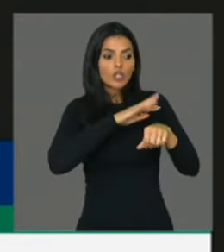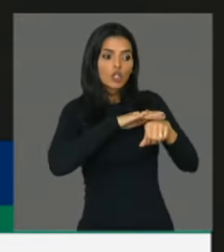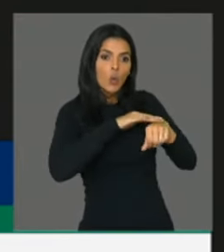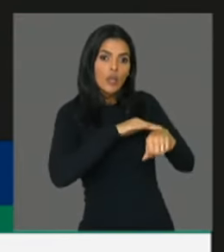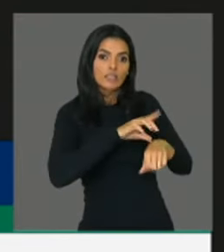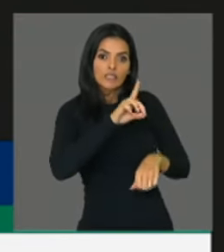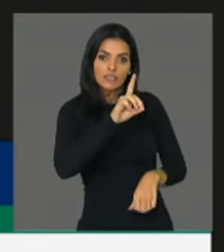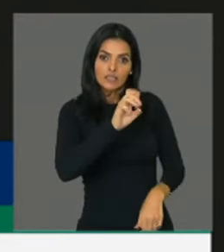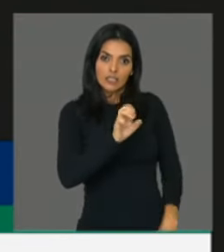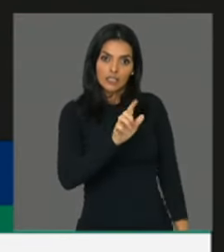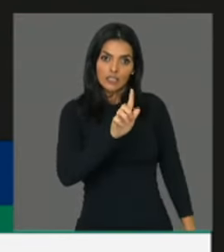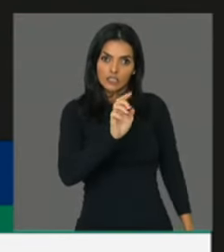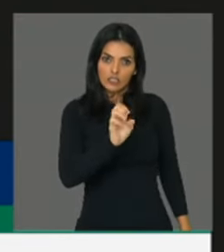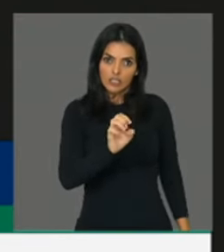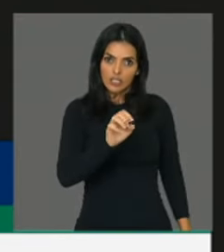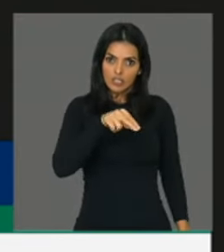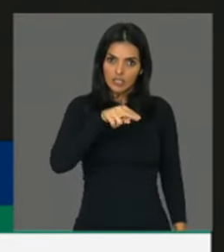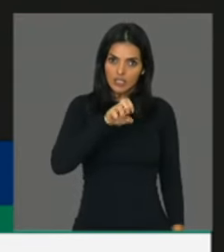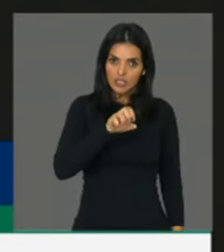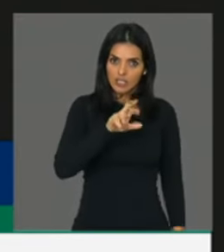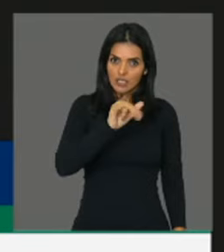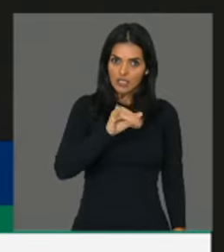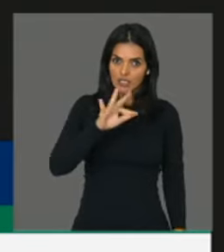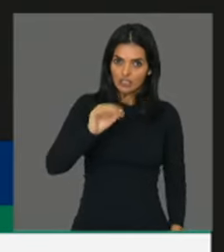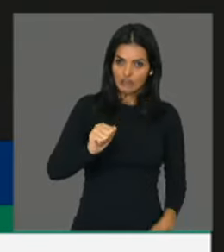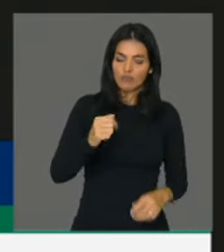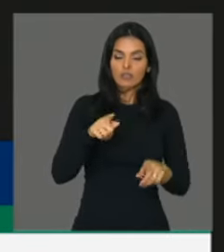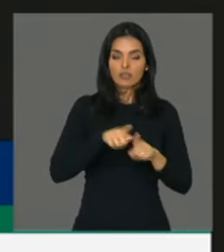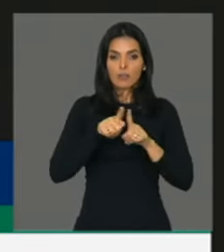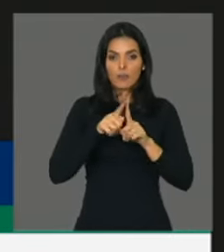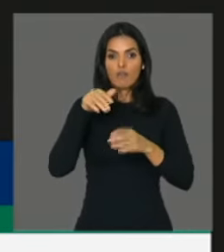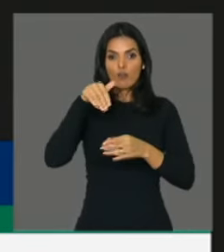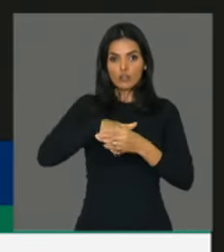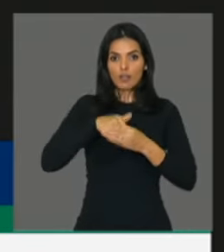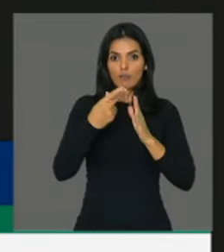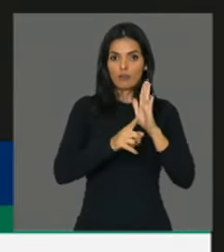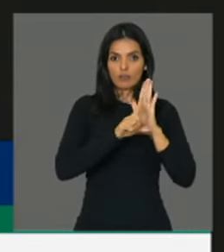TAMBÉM O PROJETO DE LEI 2730 DE 2020 QUE TRATA DA CONSCIENTIZAÇÃO DA DOENÇA DE PARKINSON QUE É O PROJETO